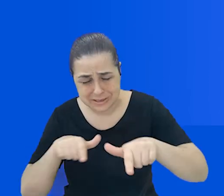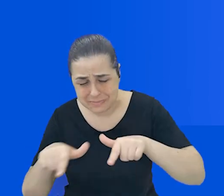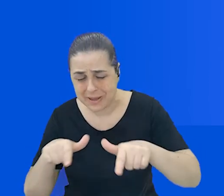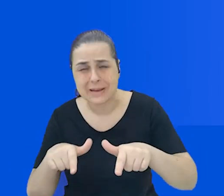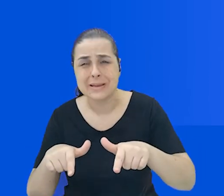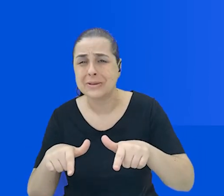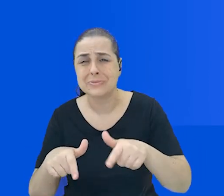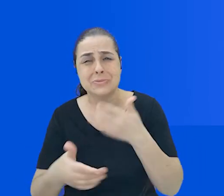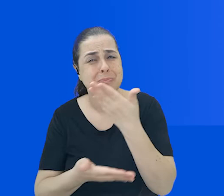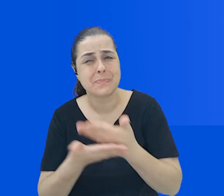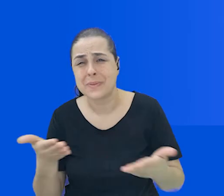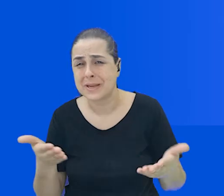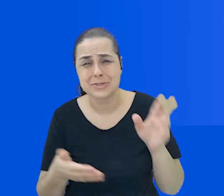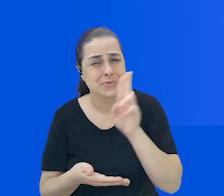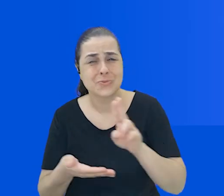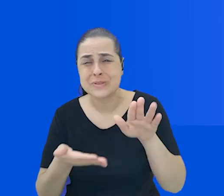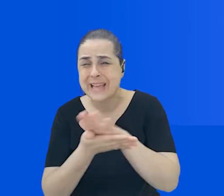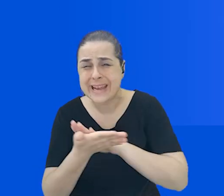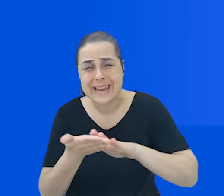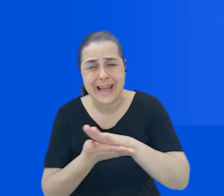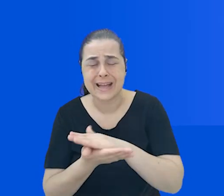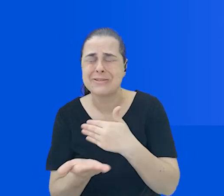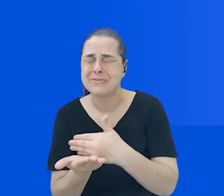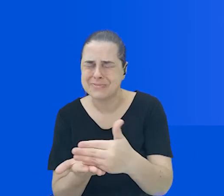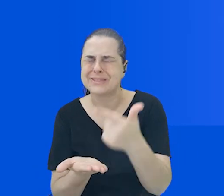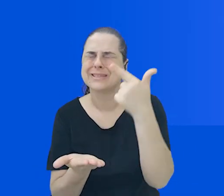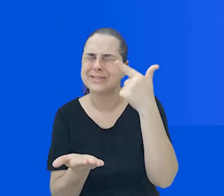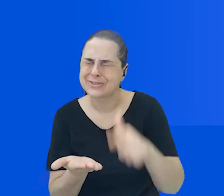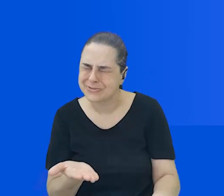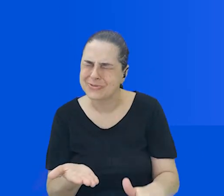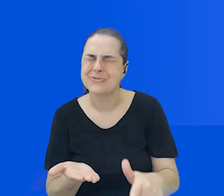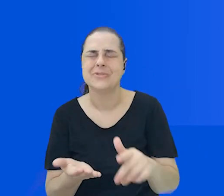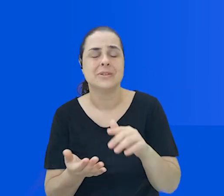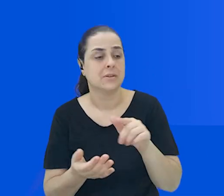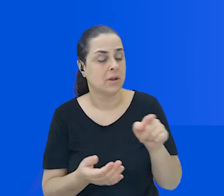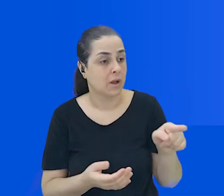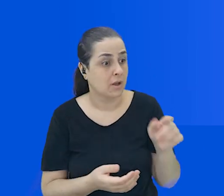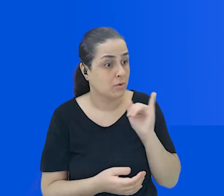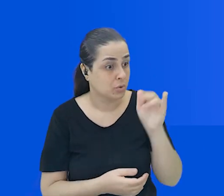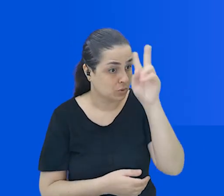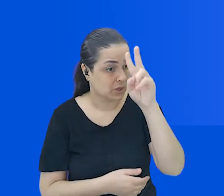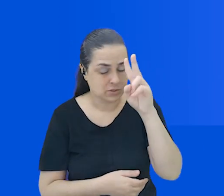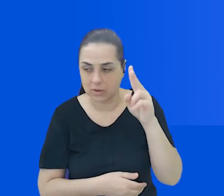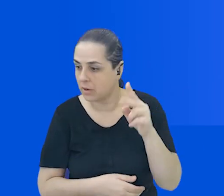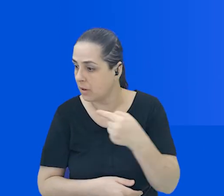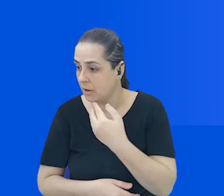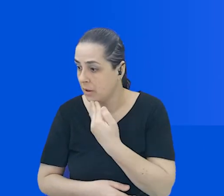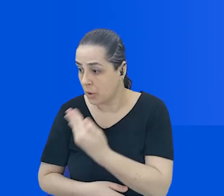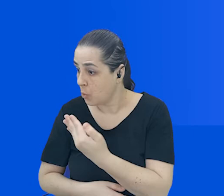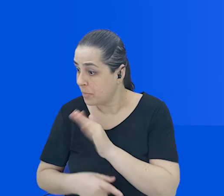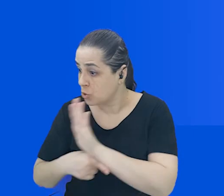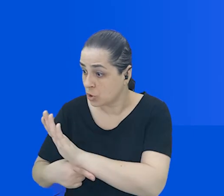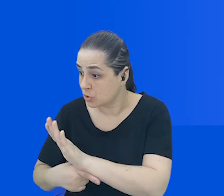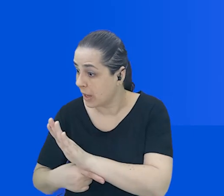algo e não serve para nada. Vou ter que começar tudo de novo. E aí quando eu comecei a contar a história ele falou assim: " Mas você não pediu ajuda?"